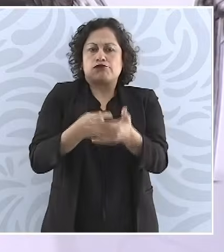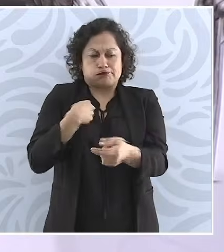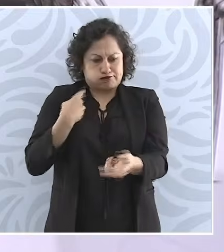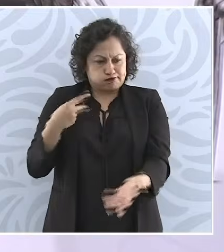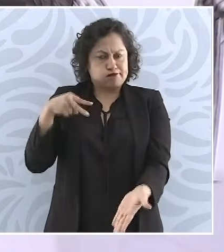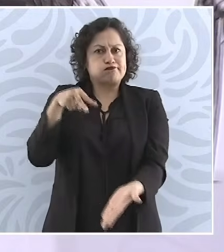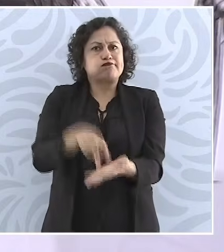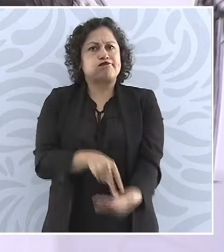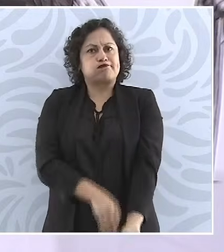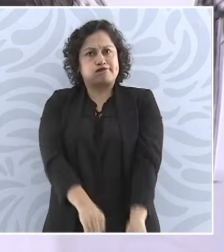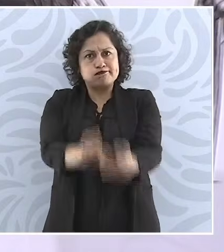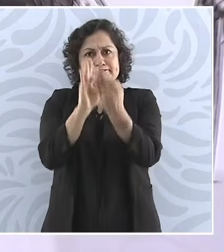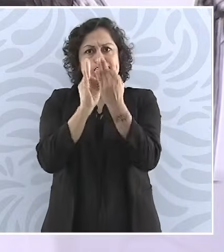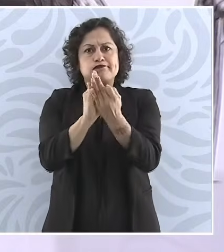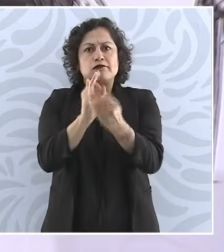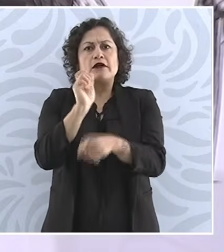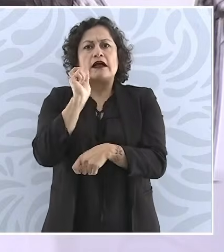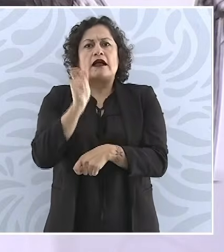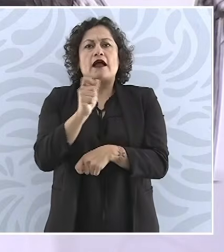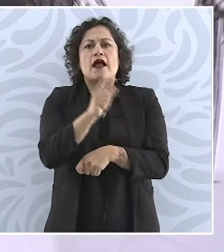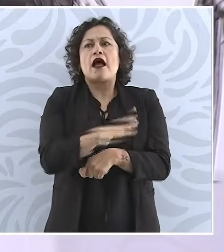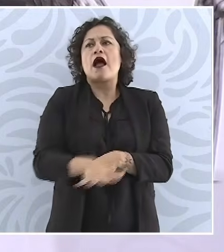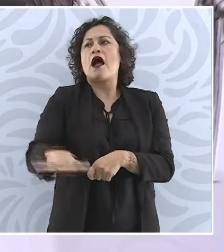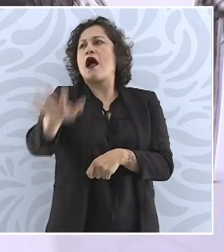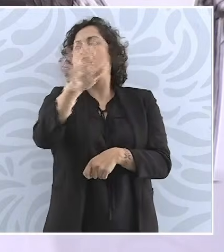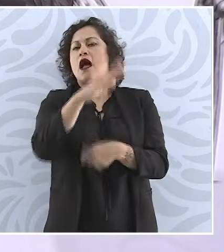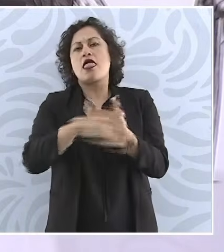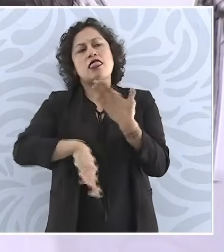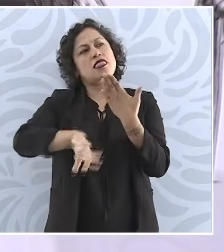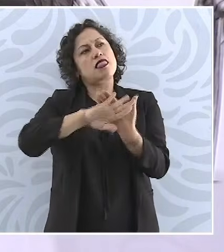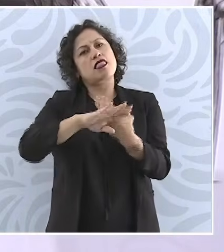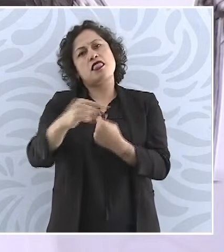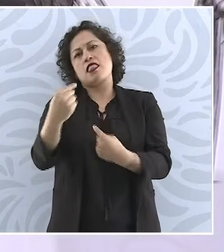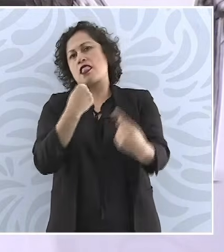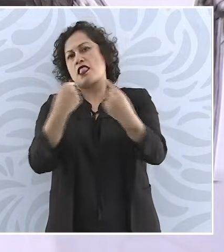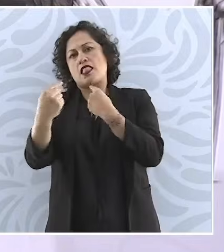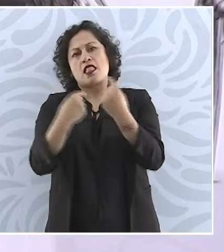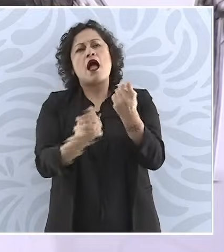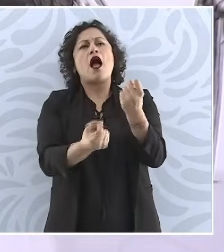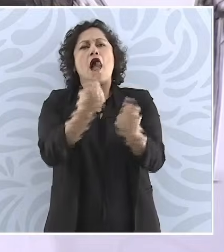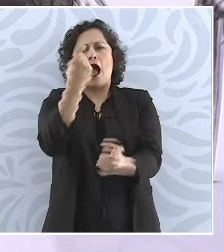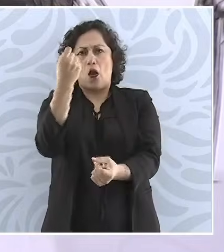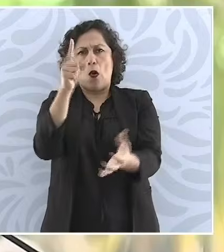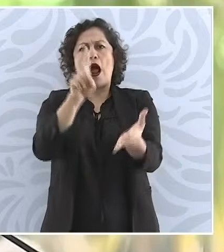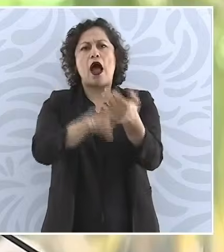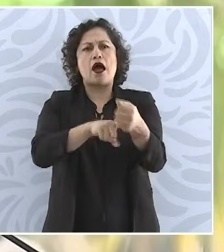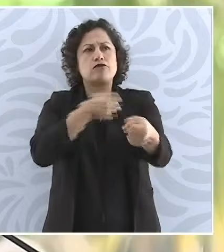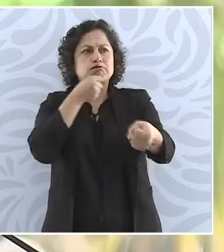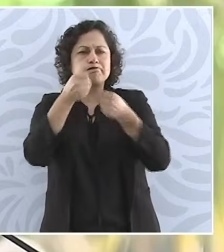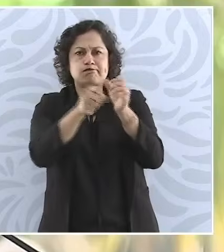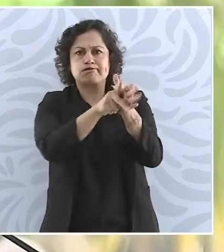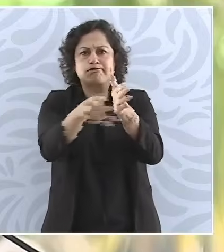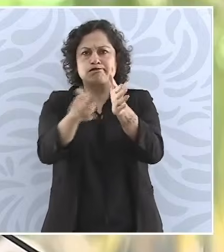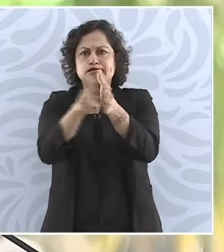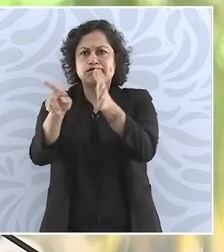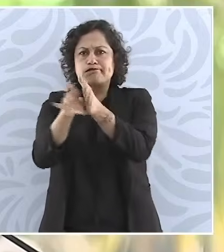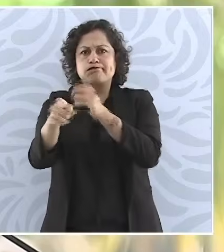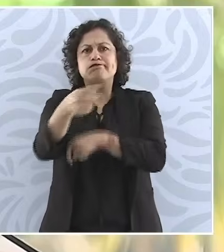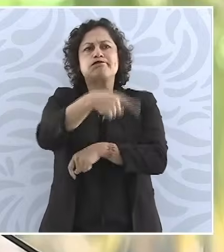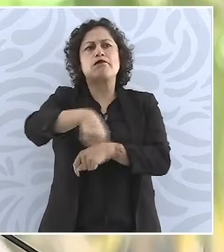a las noticias calumniosas que hacen publicar en ciertos periódicos los destacados de adentro y los